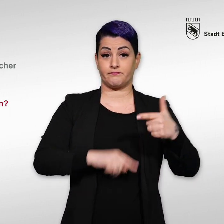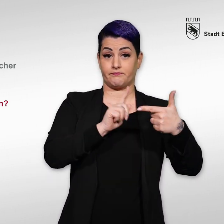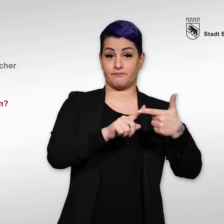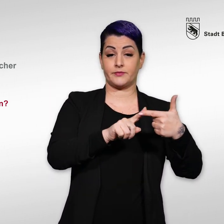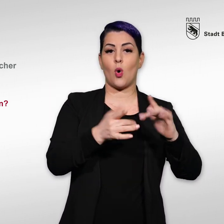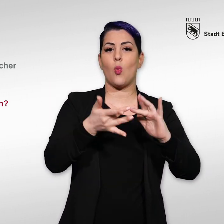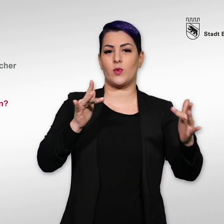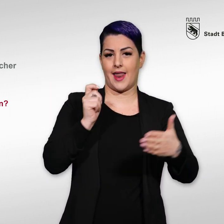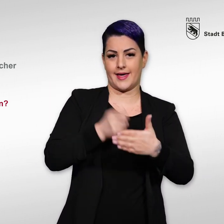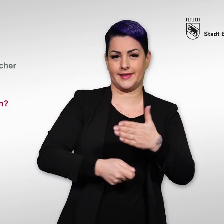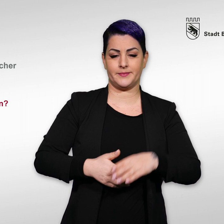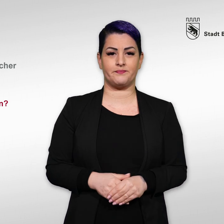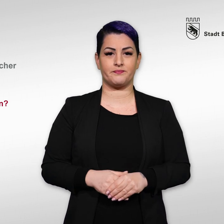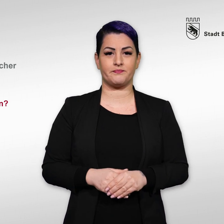2. Online